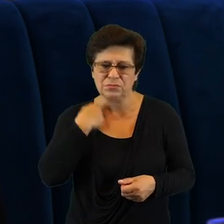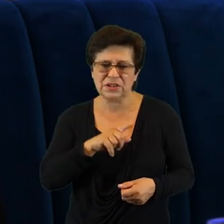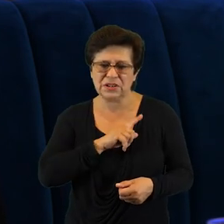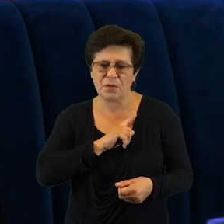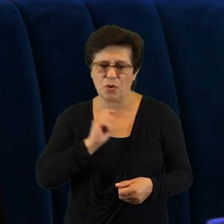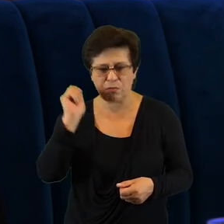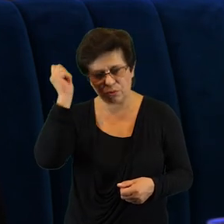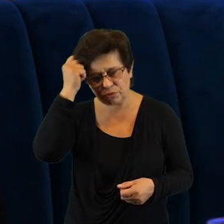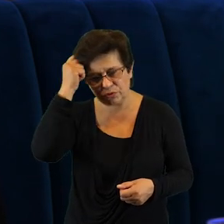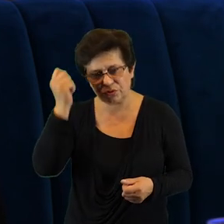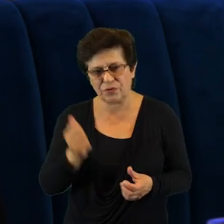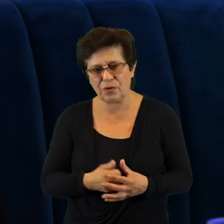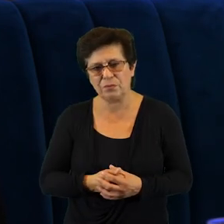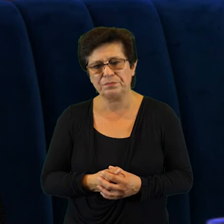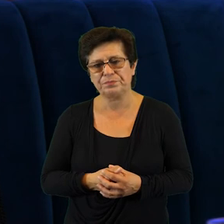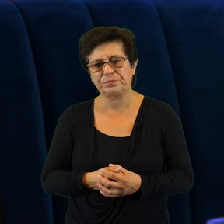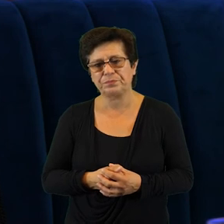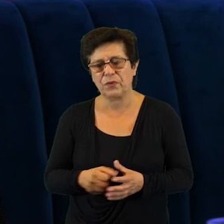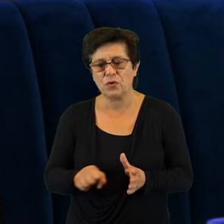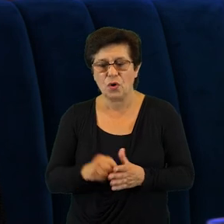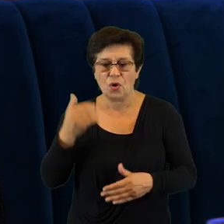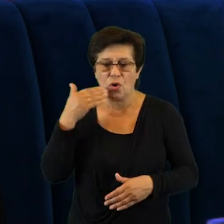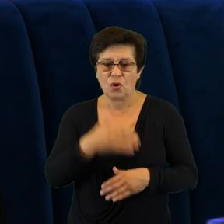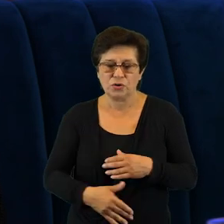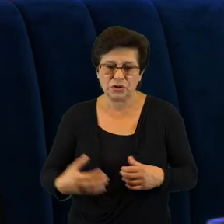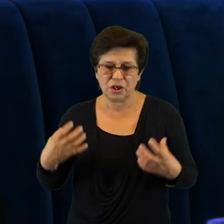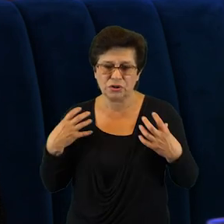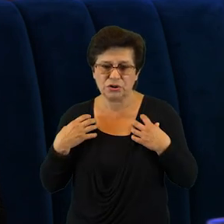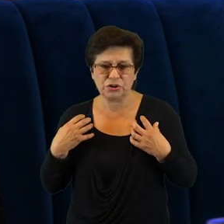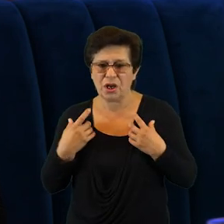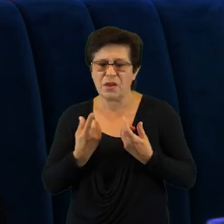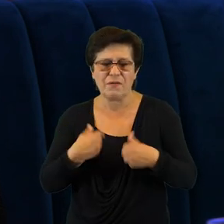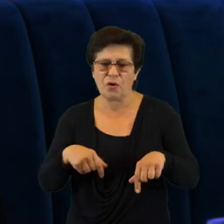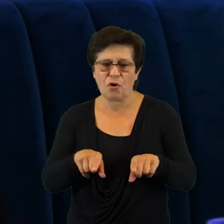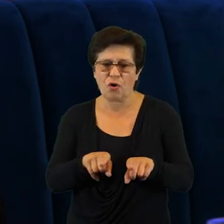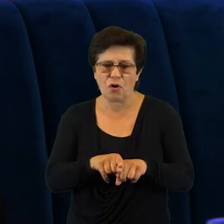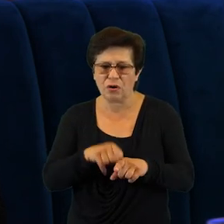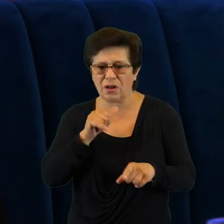i również do końca życia nie wykona żadnego gestu,